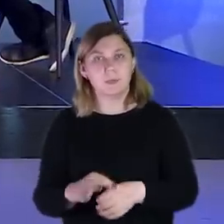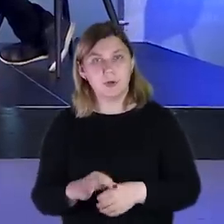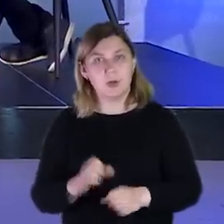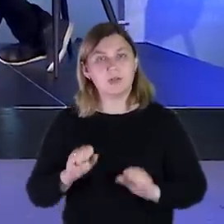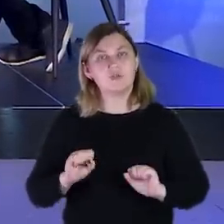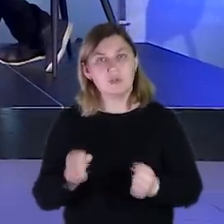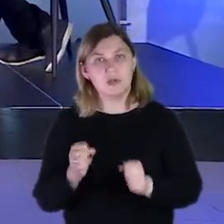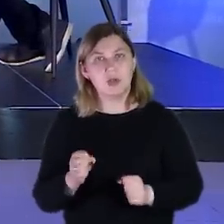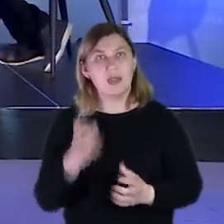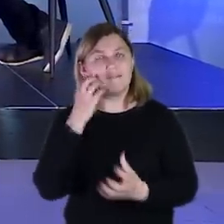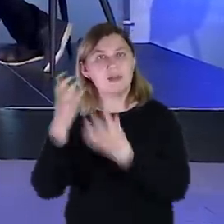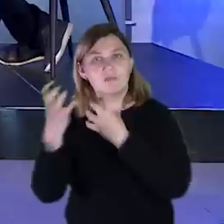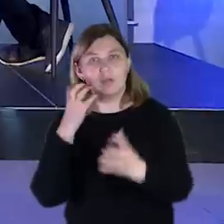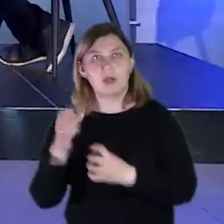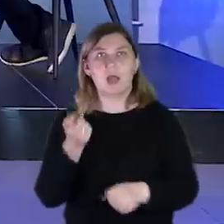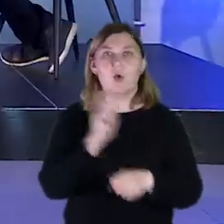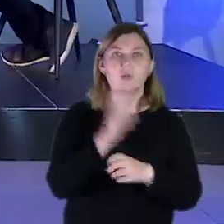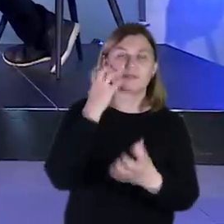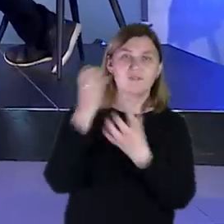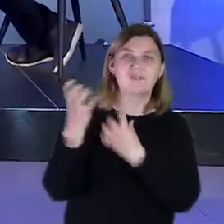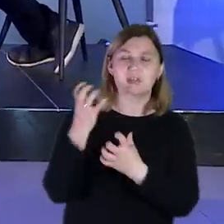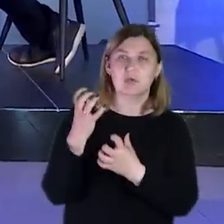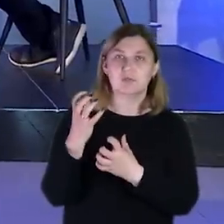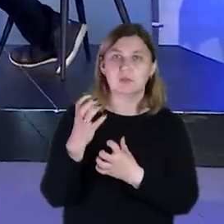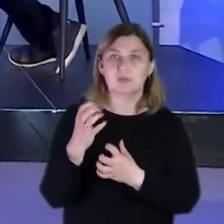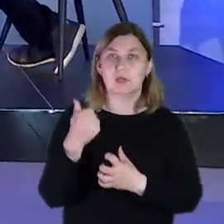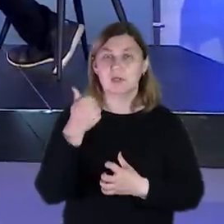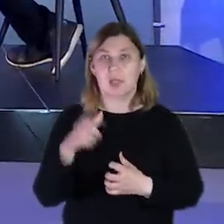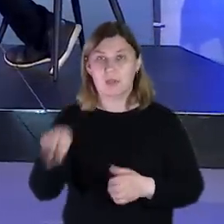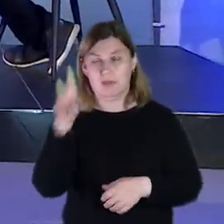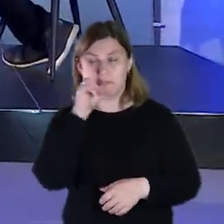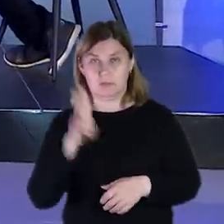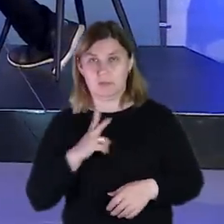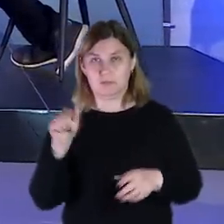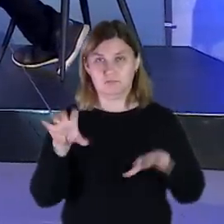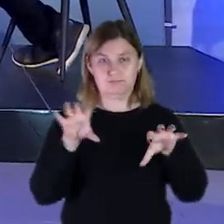działalność wywiadowczą i kontrwywiadowczą. Czy jedna instytucja i jedna struktura